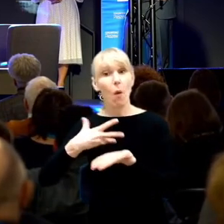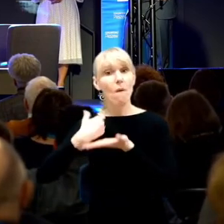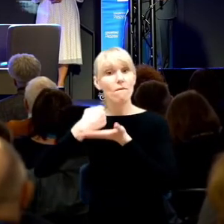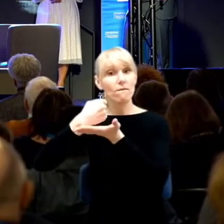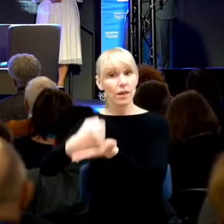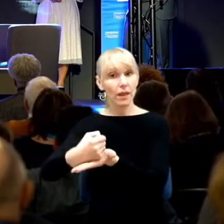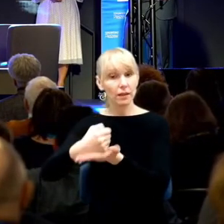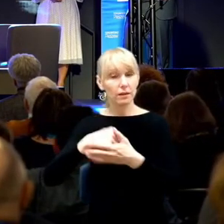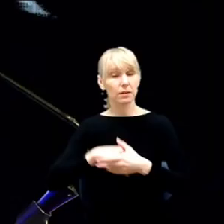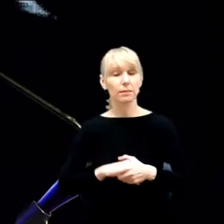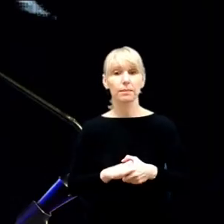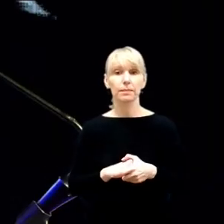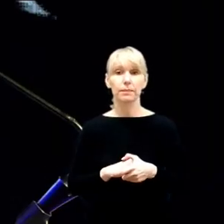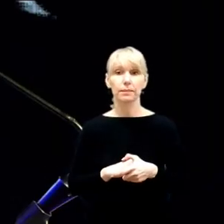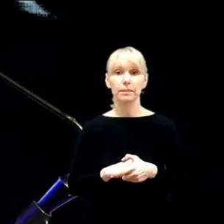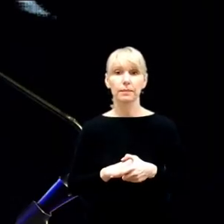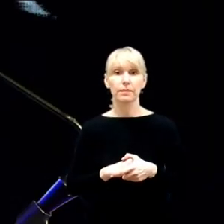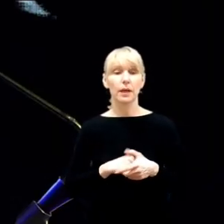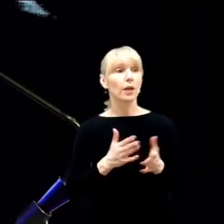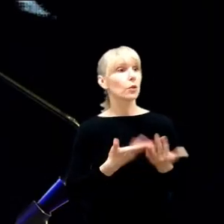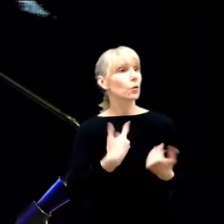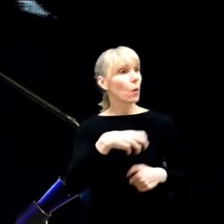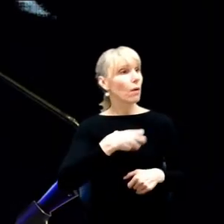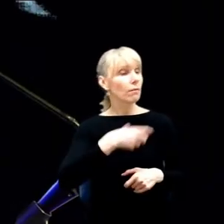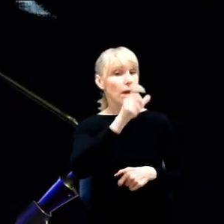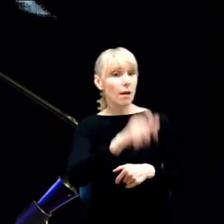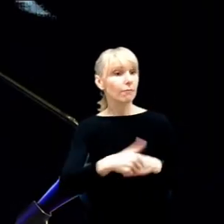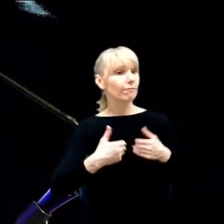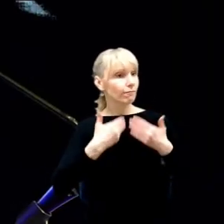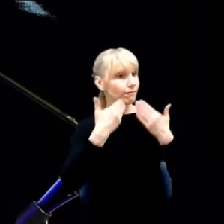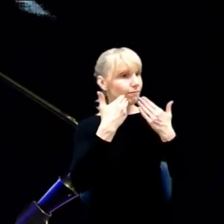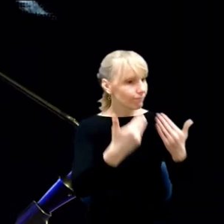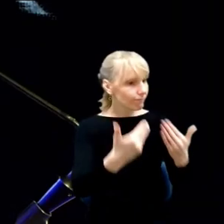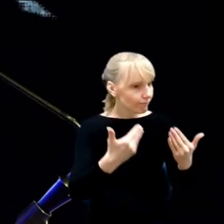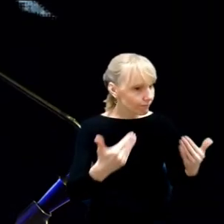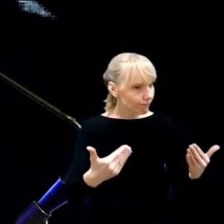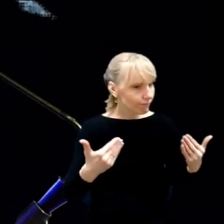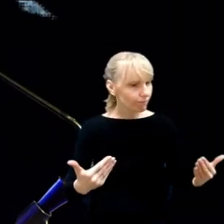Tak więc na ręce Pana dyrektora, całego kierownictwa bardzo serdecznie dziękuję.